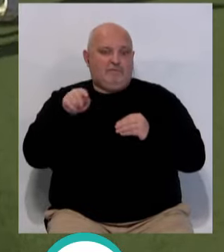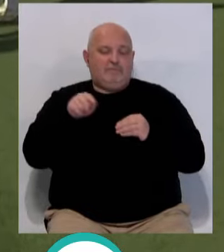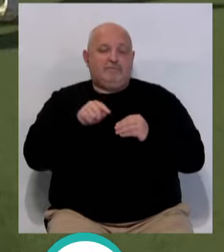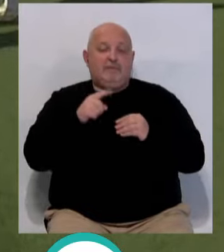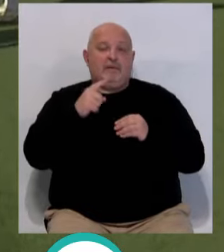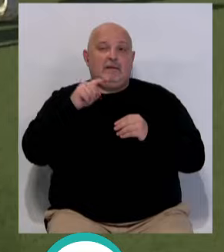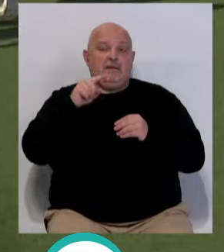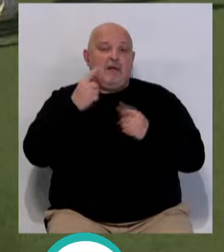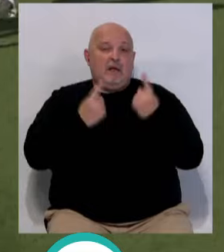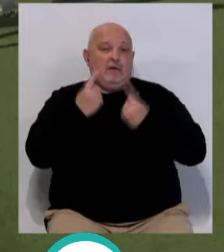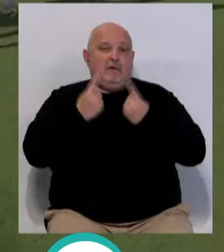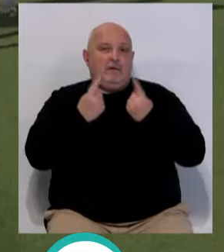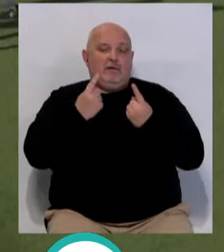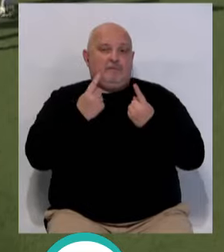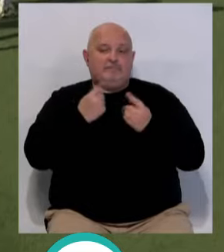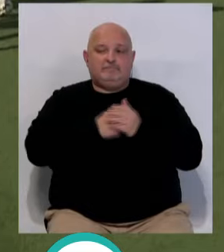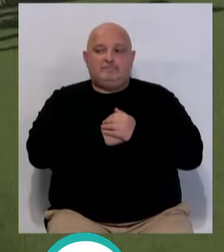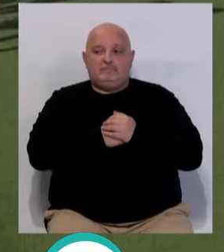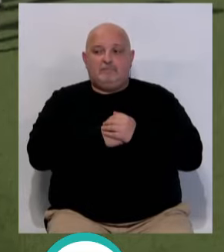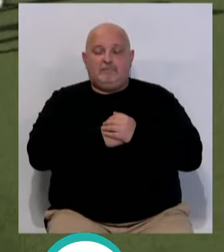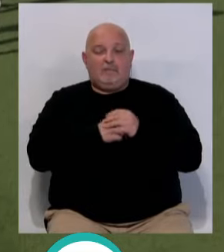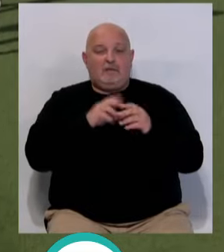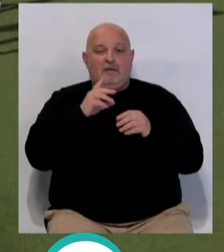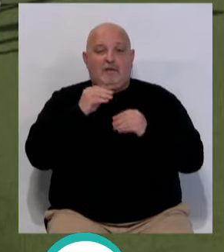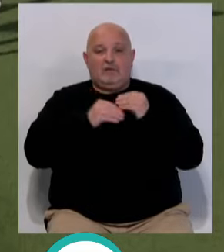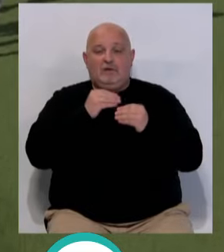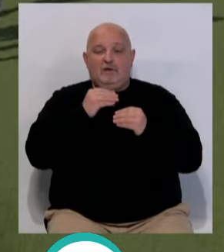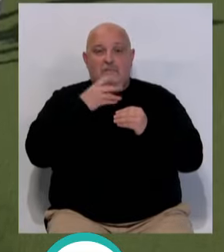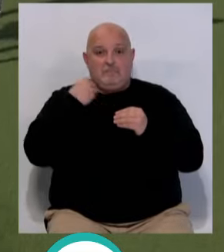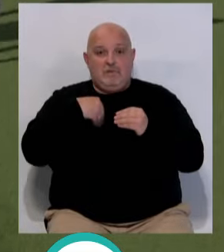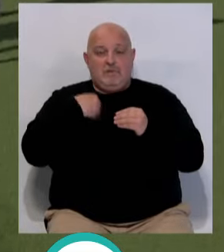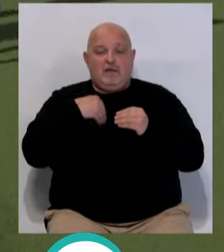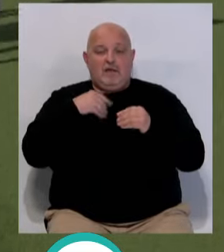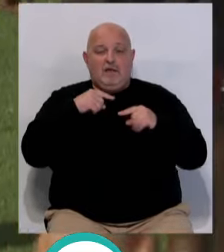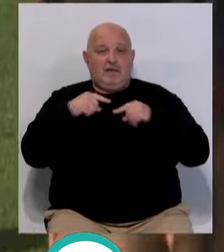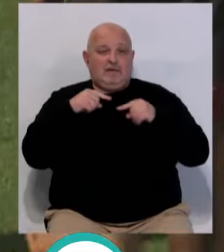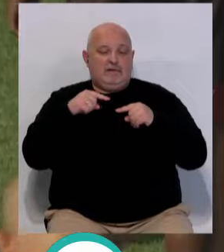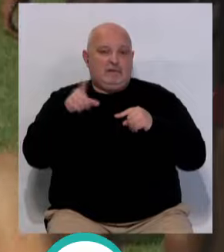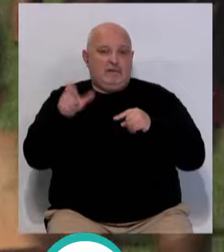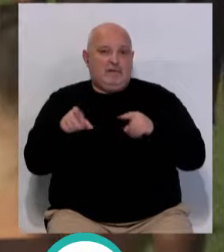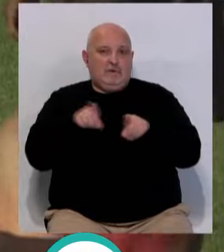en contadas ocasiones como esa apuesta que hizo precisamente el técnico argentino con esa defensa